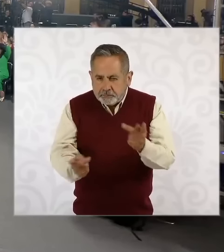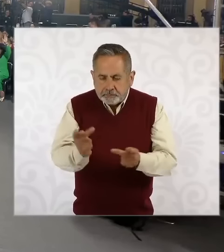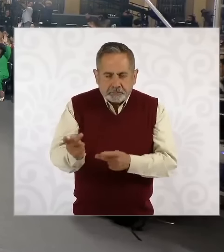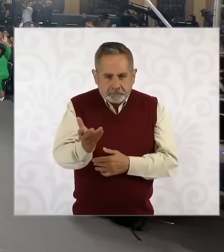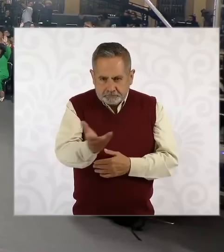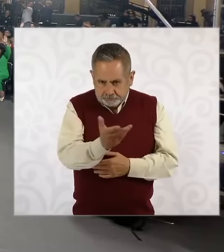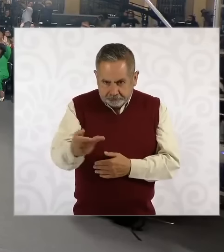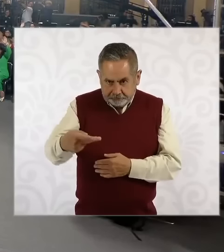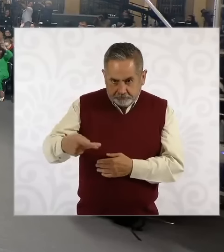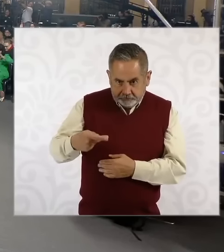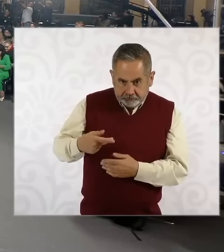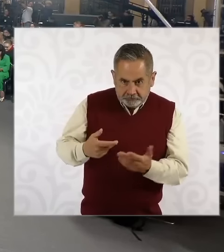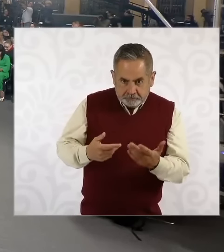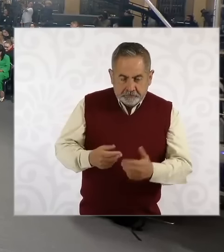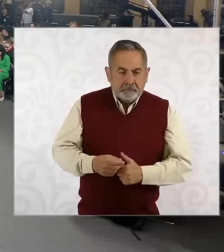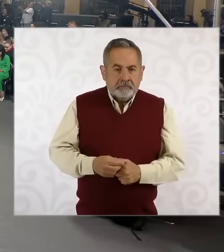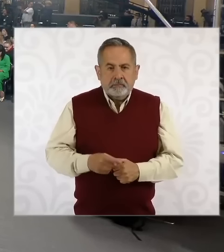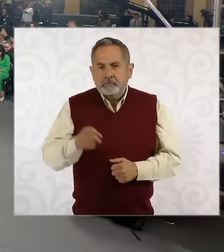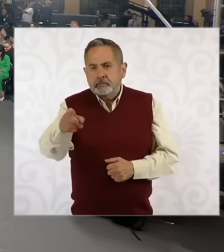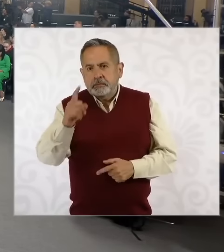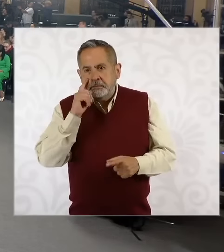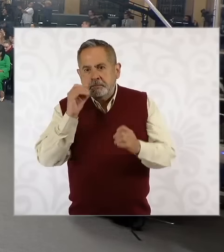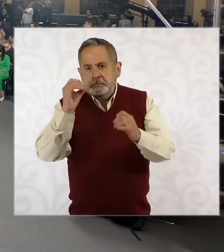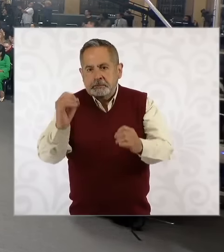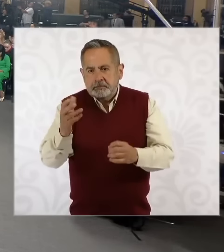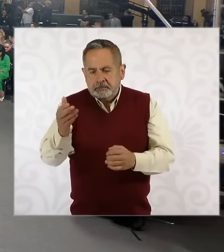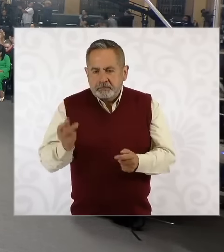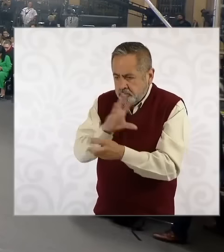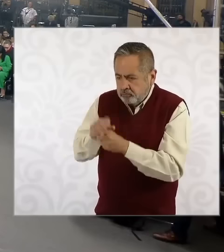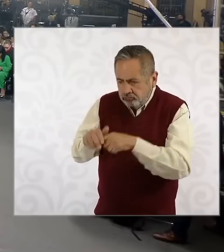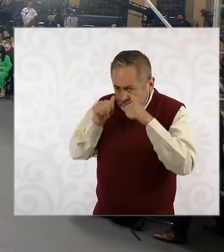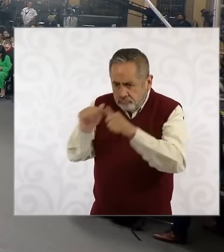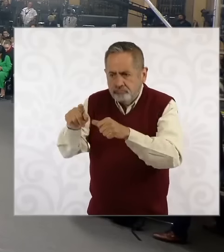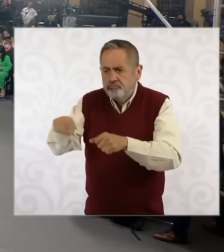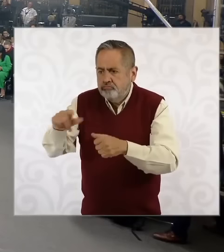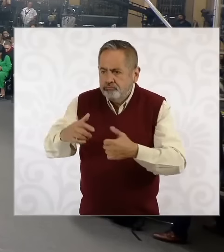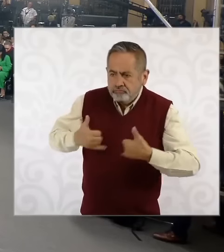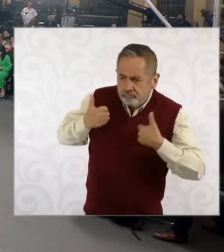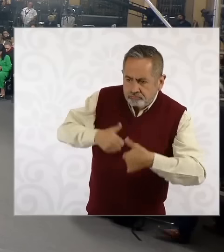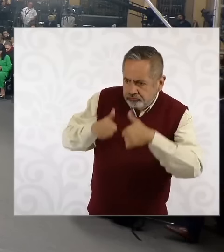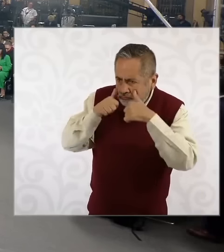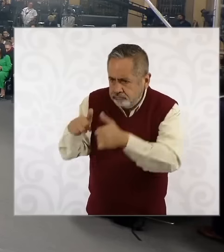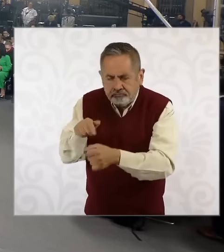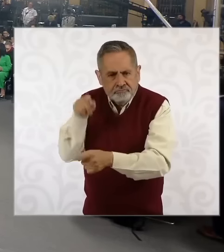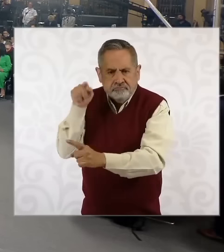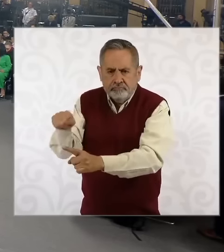compañero, que lleva ya rato sin preguntar. Gracias. Eh, a propósito de la aprobación en